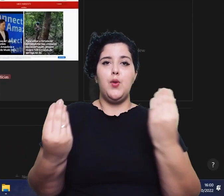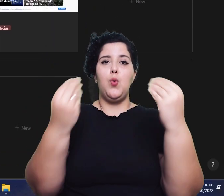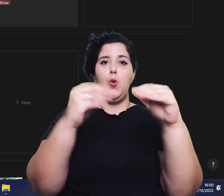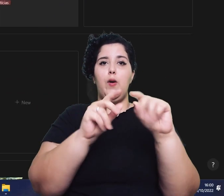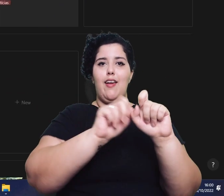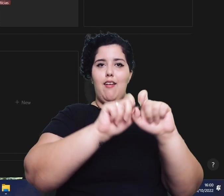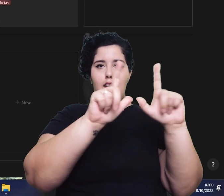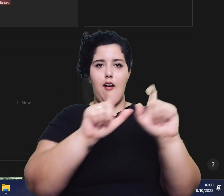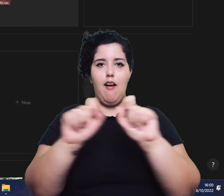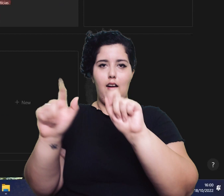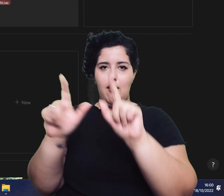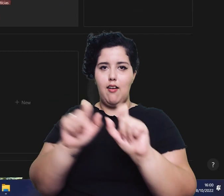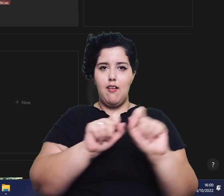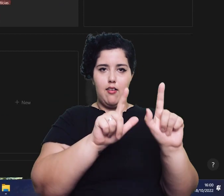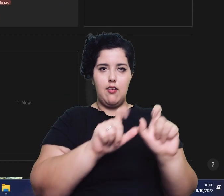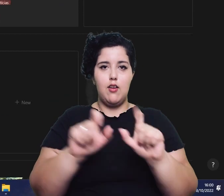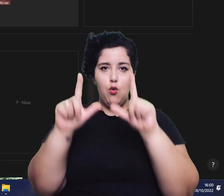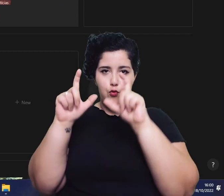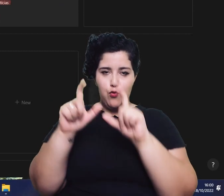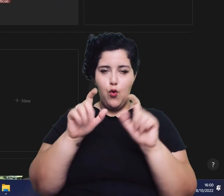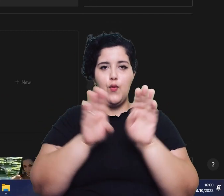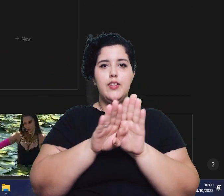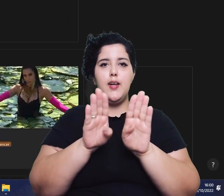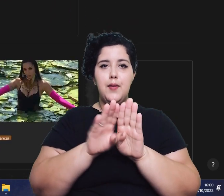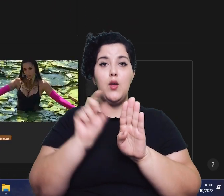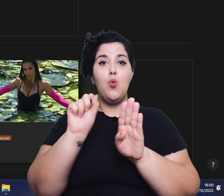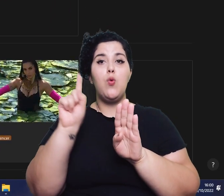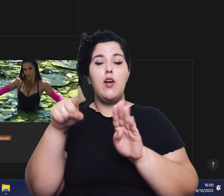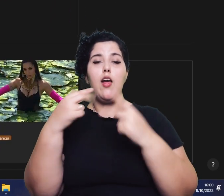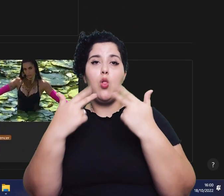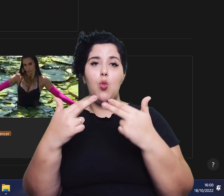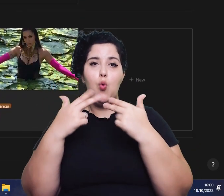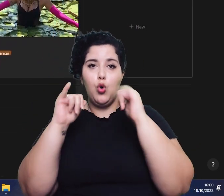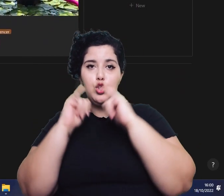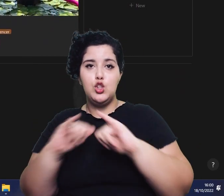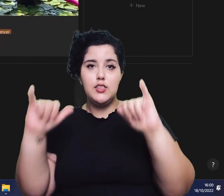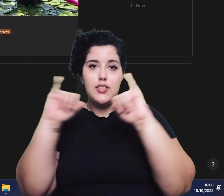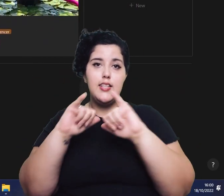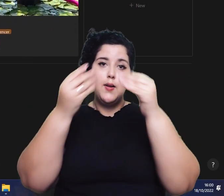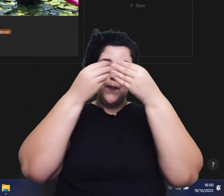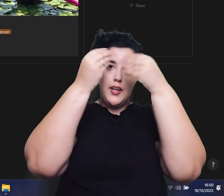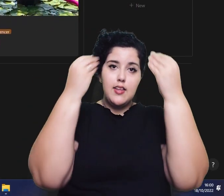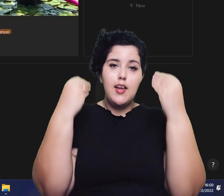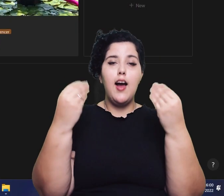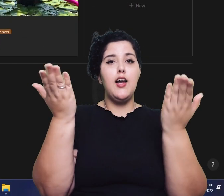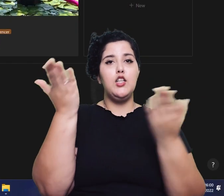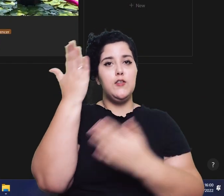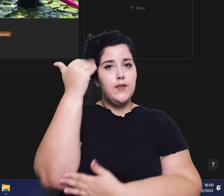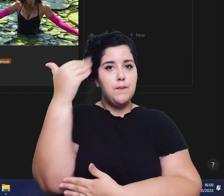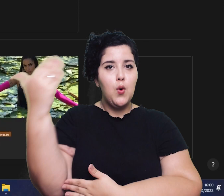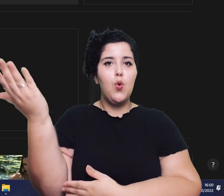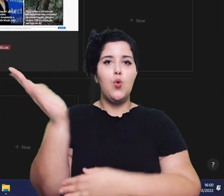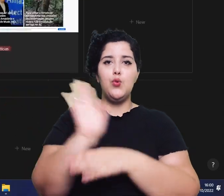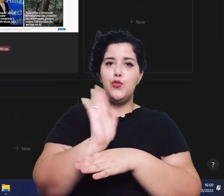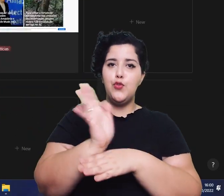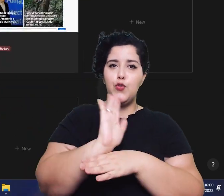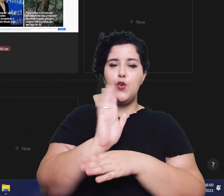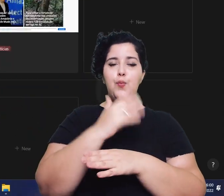galeriazinha também de o que é agência de notícias, o que era relacionado a cosméticos, famosos, filmes, tudo isso